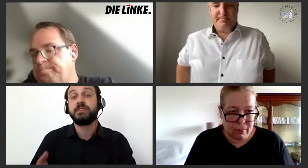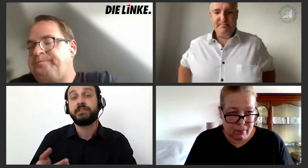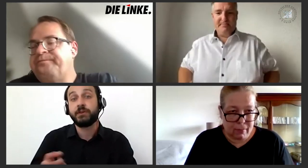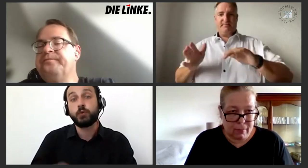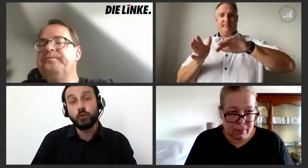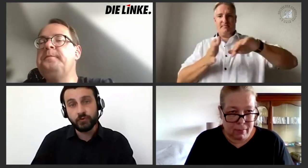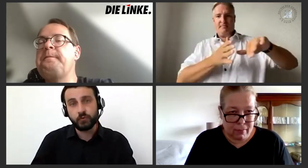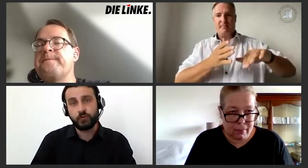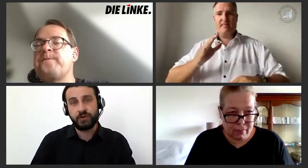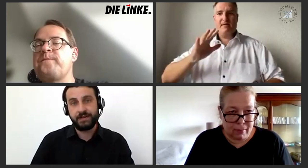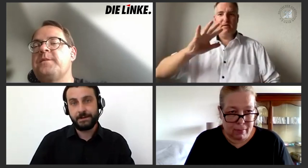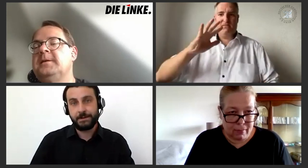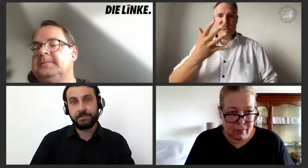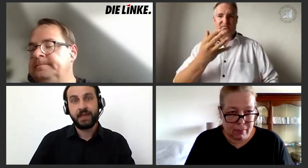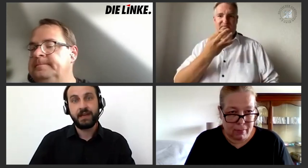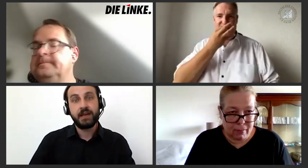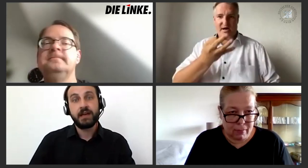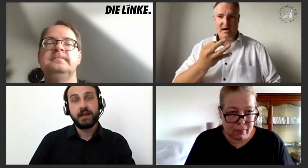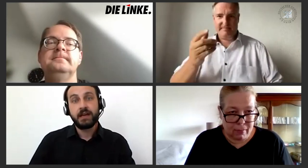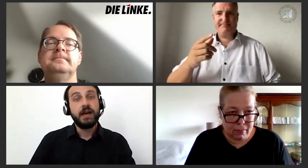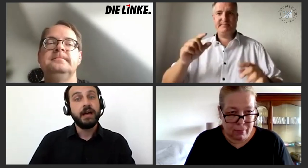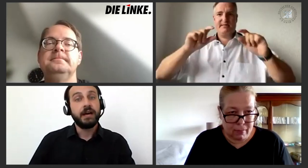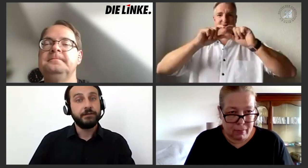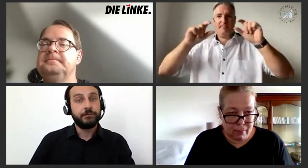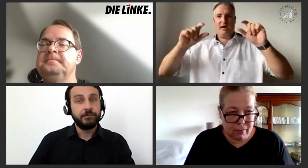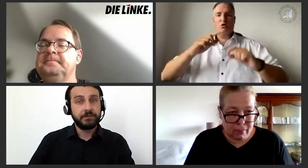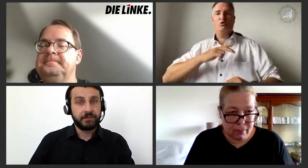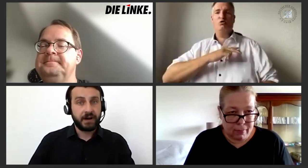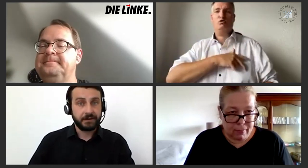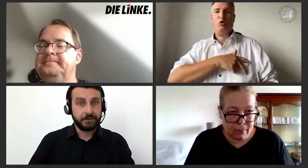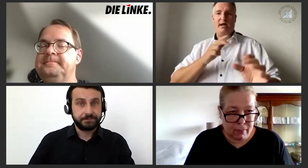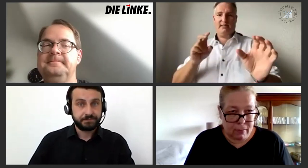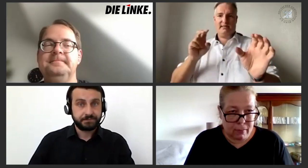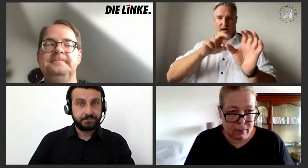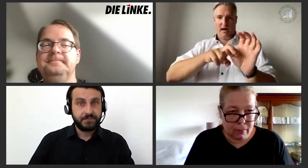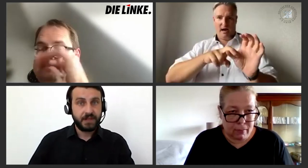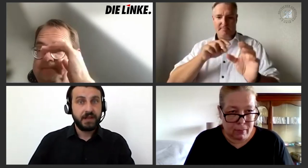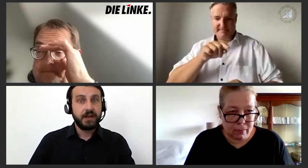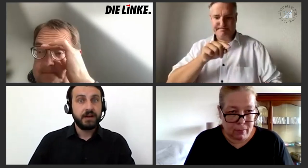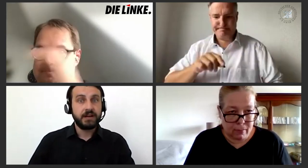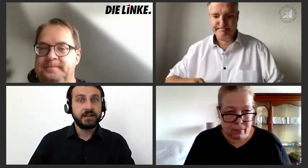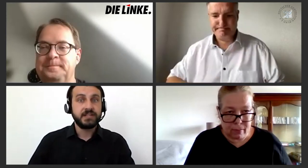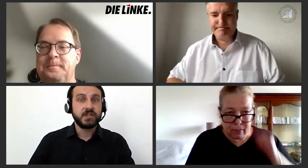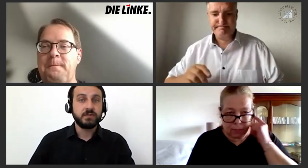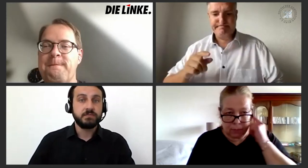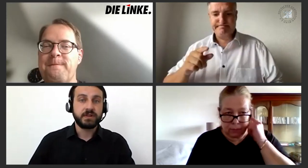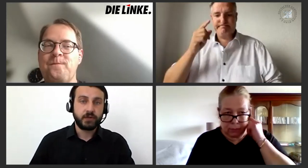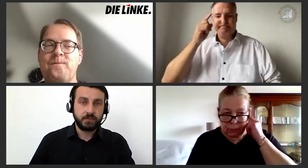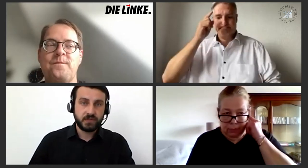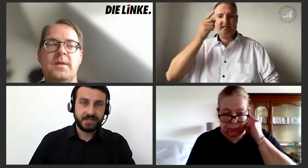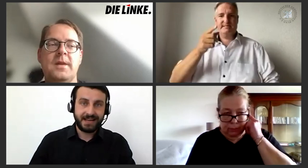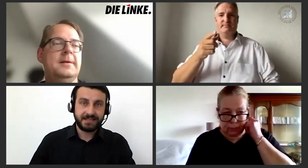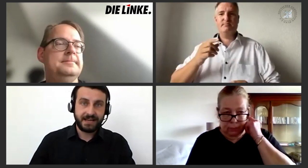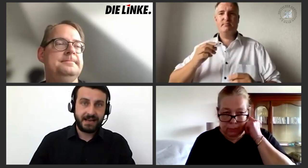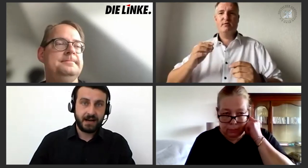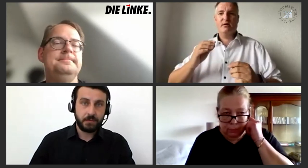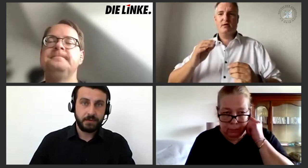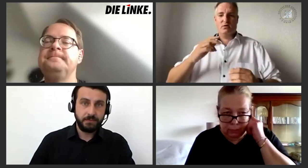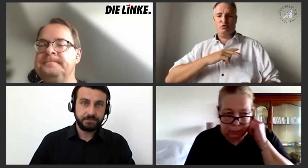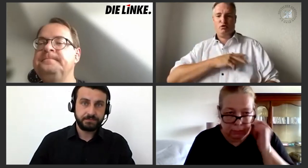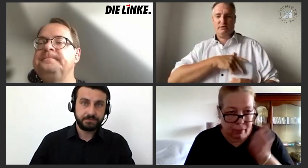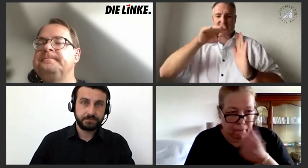Das gefällt mir persönlich gut, das gefällt uns gut. Die die fünfte Frage: es geht um die soziale Teilhabe.